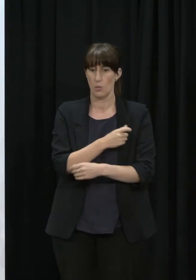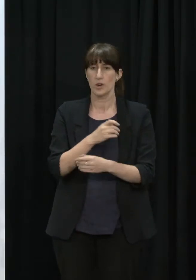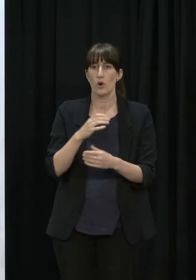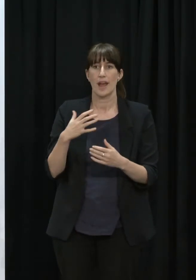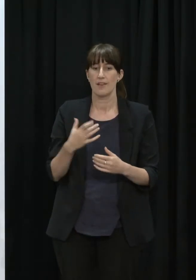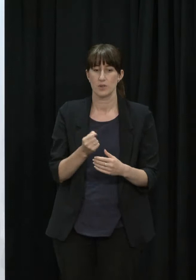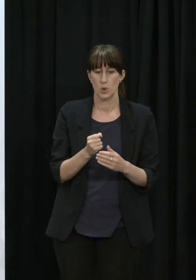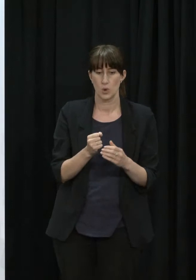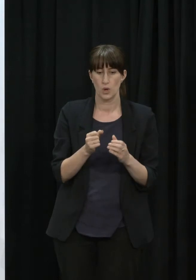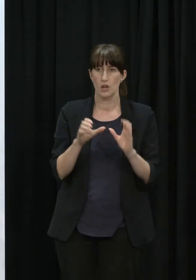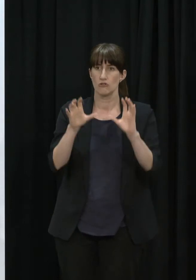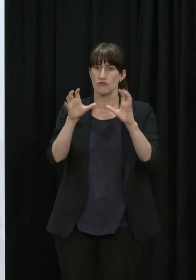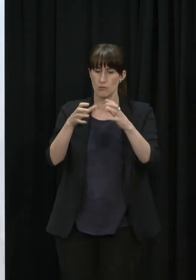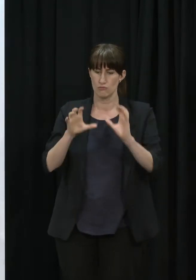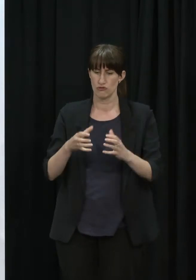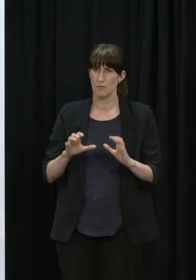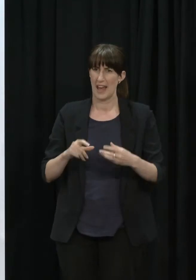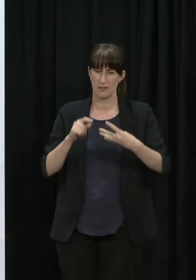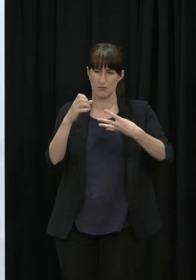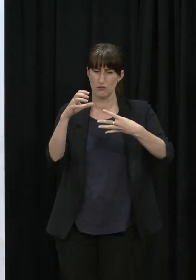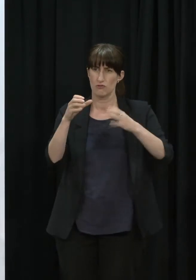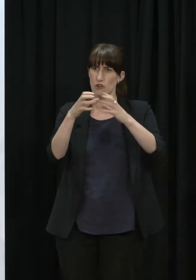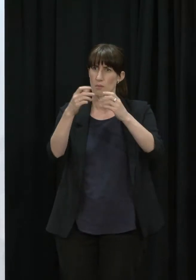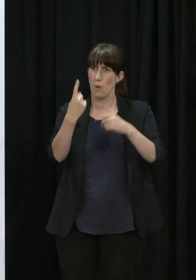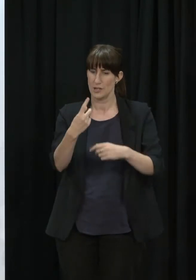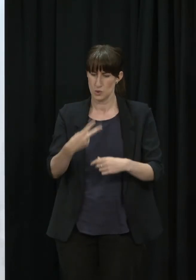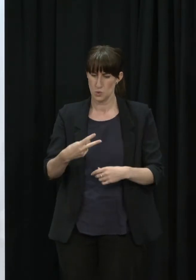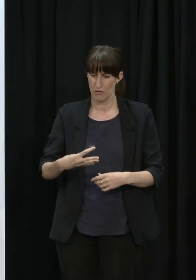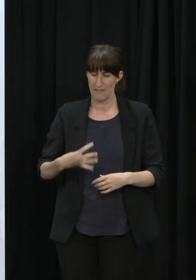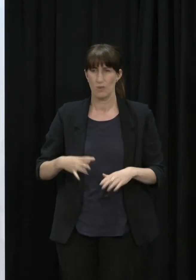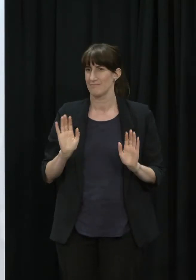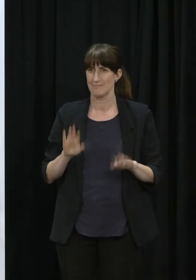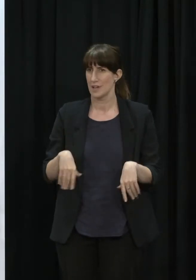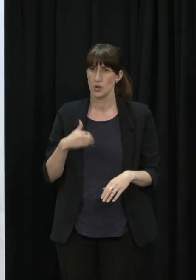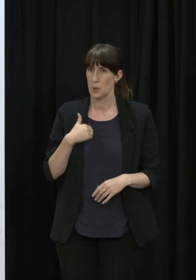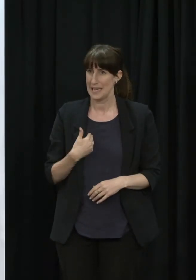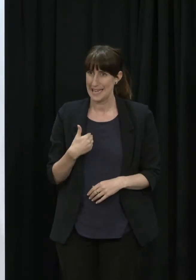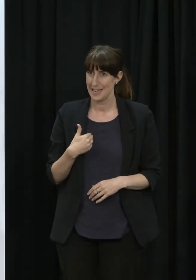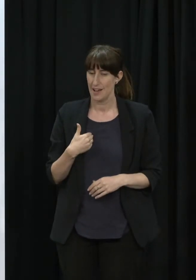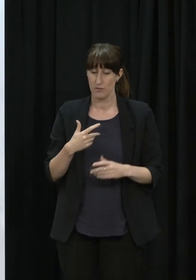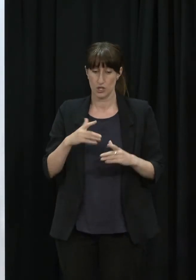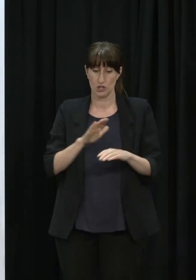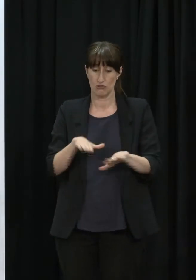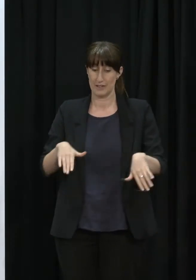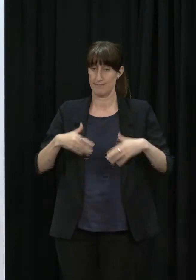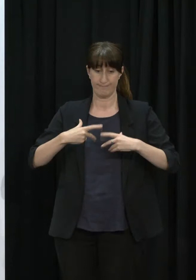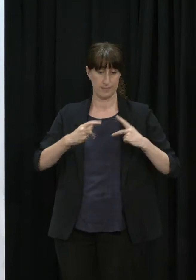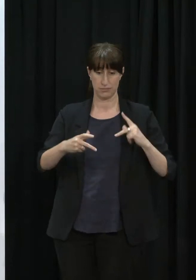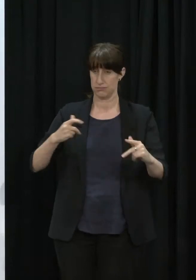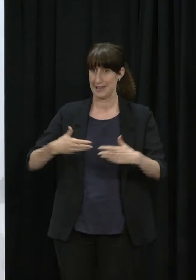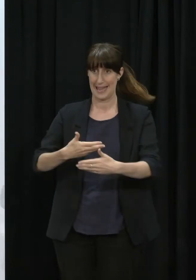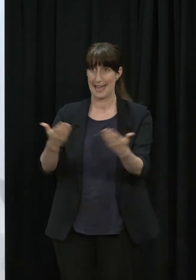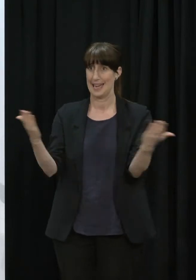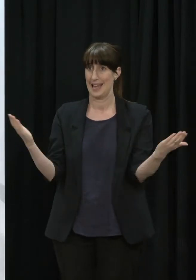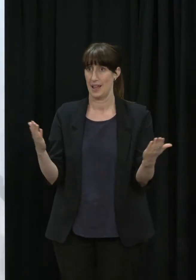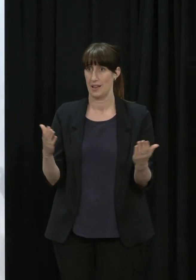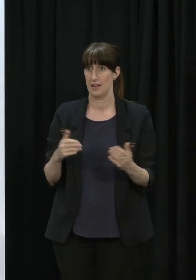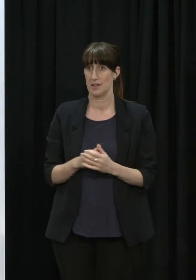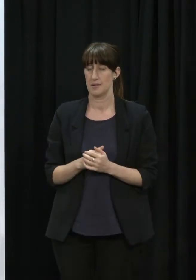waahanga kaore i muri mai. Na